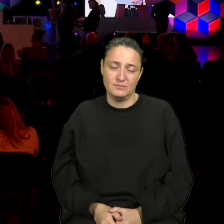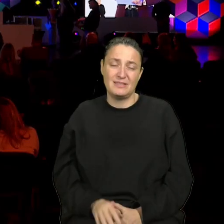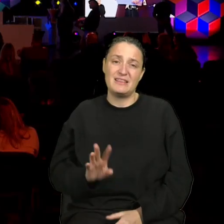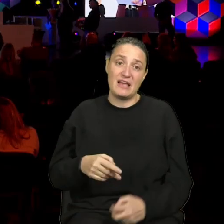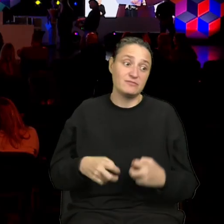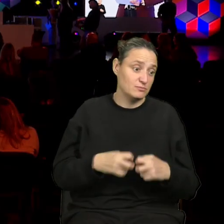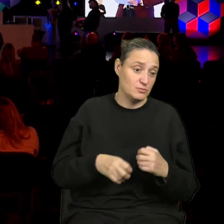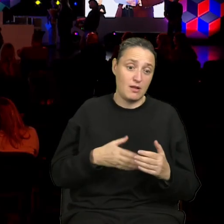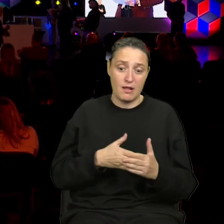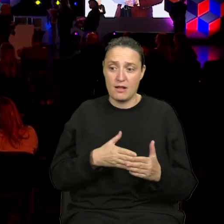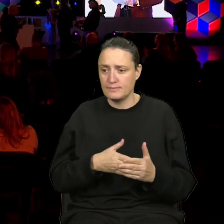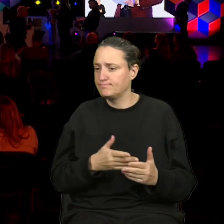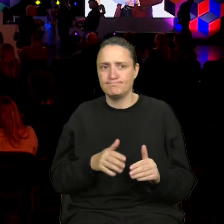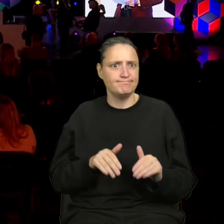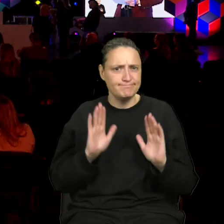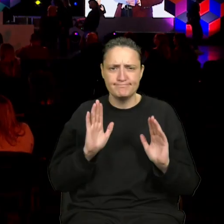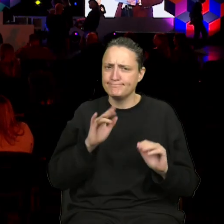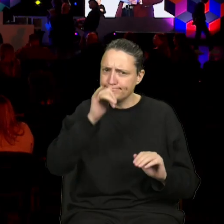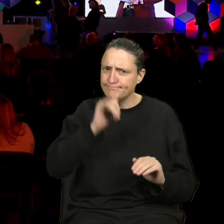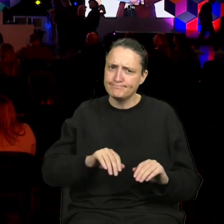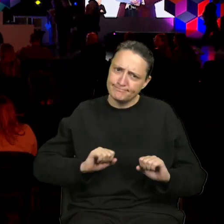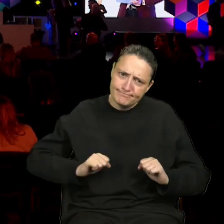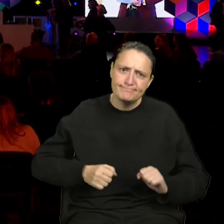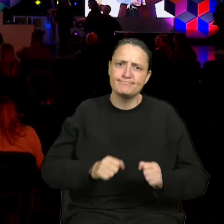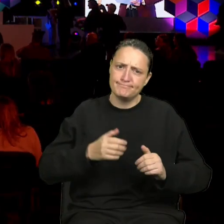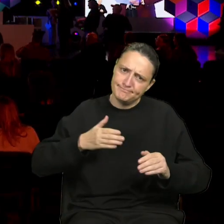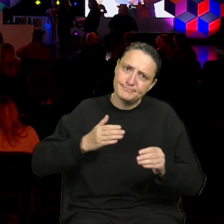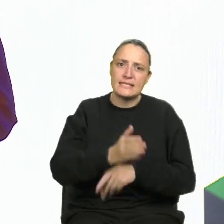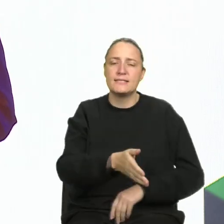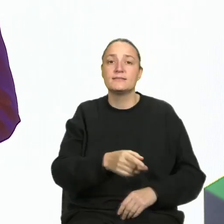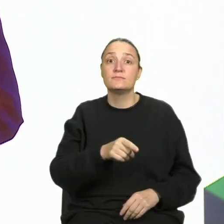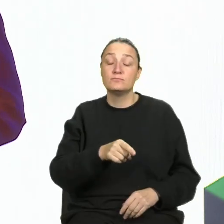nie możemy się poddawać, bo właśnie takie drobne rzeczy powodują to,